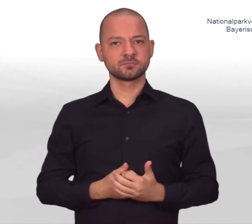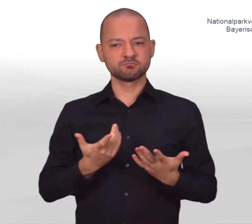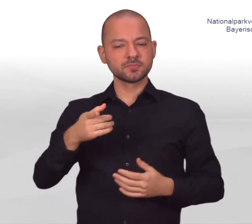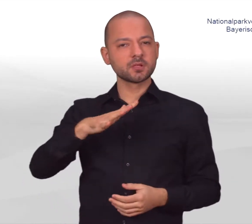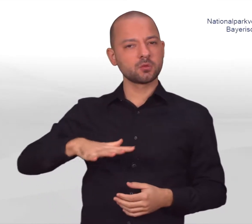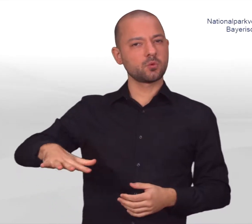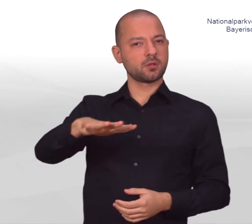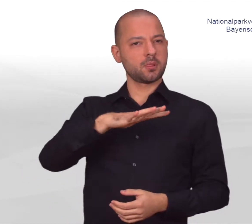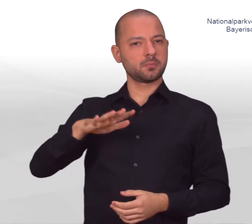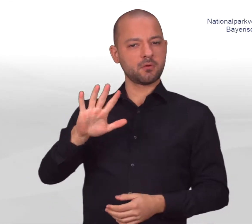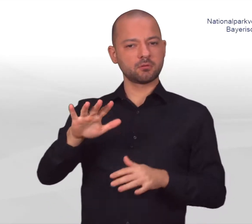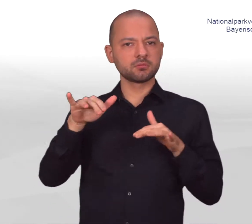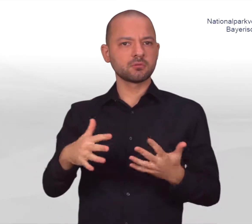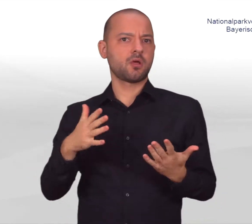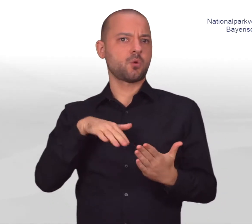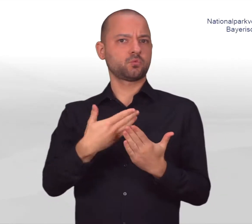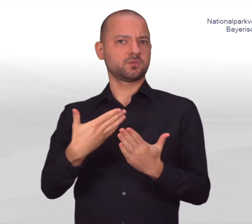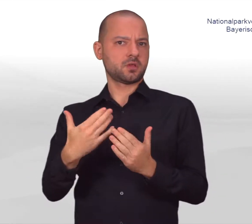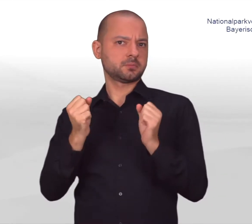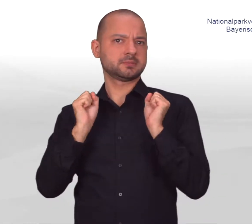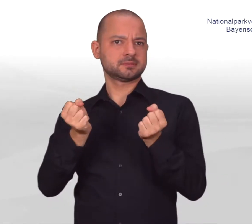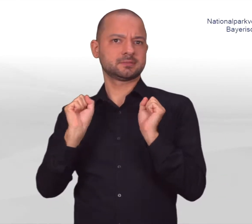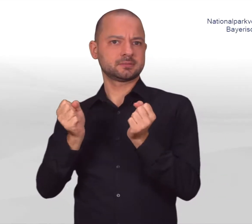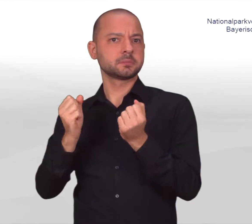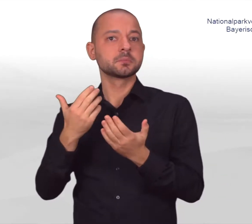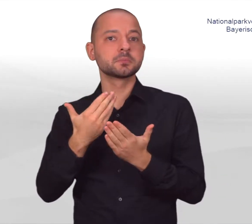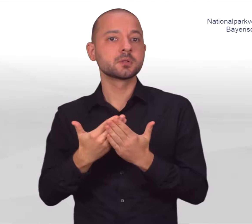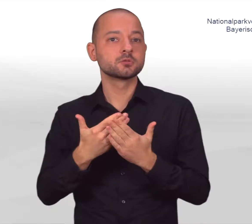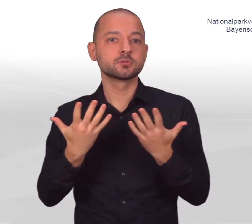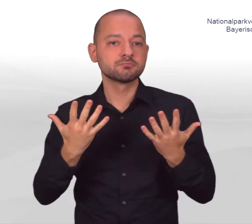Zu den Hauptaufgaben des Nationalparks gehören